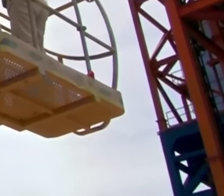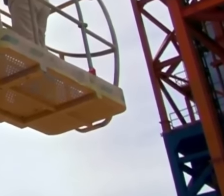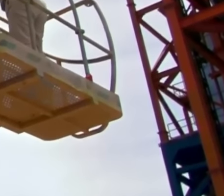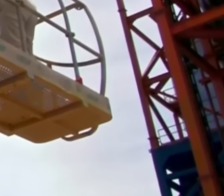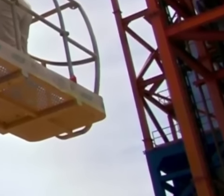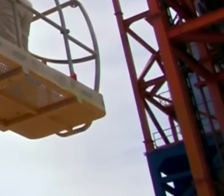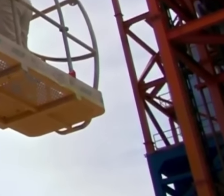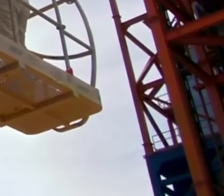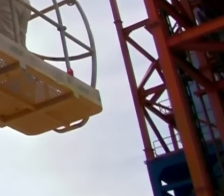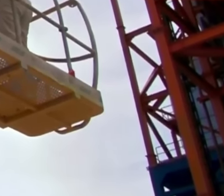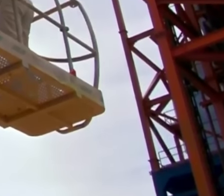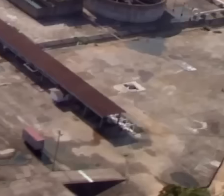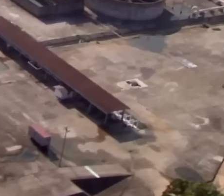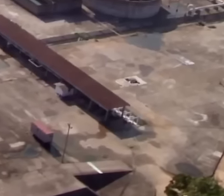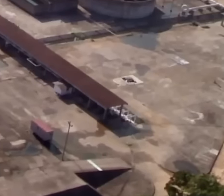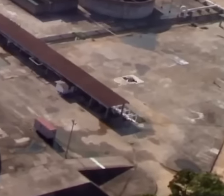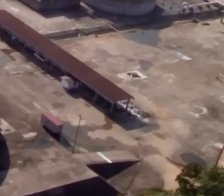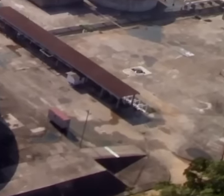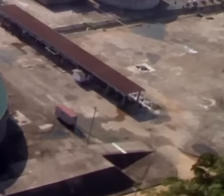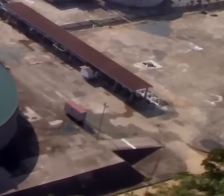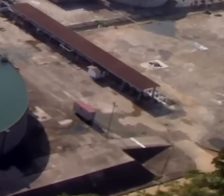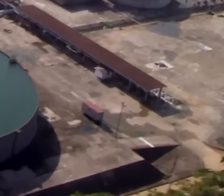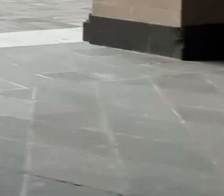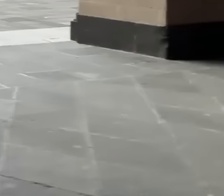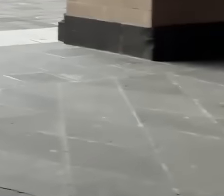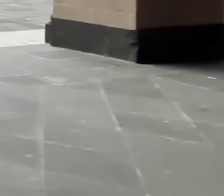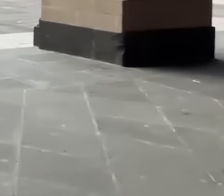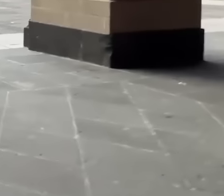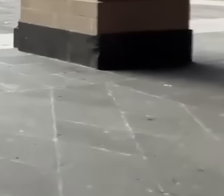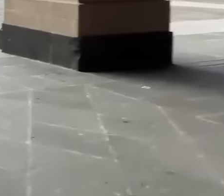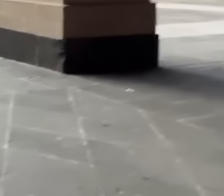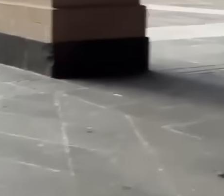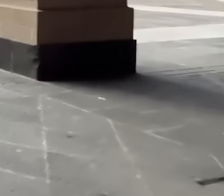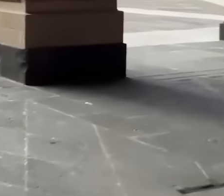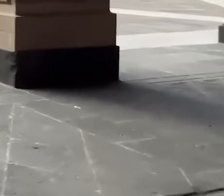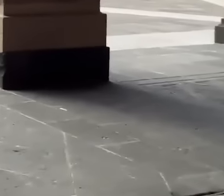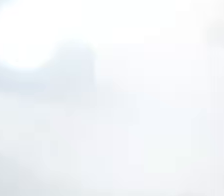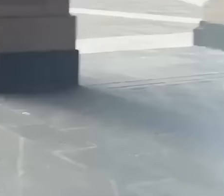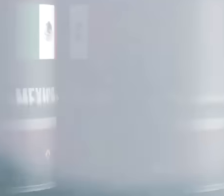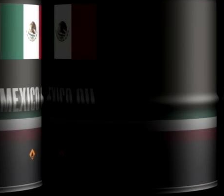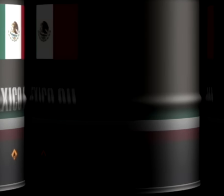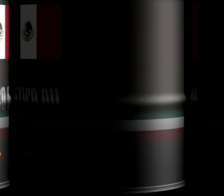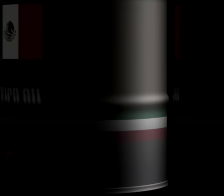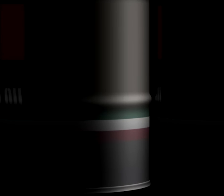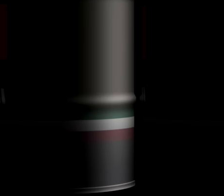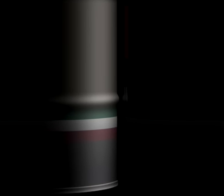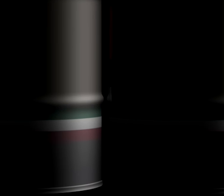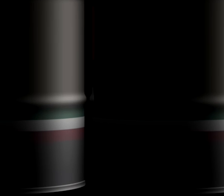de nuestra tierra. Hoy, bajo el liderazgo de la presidenta Claudia Shainbaum, Pemex renace. Con